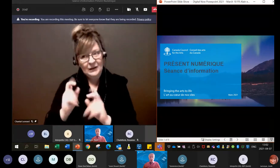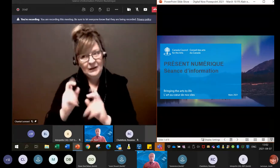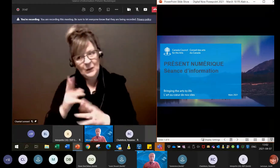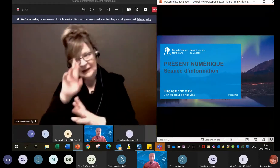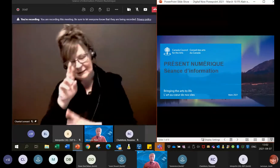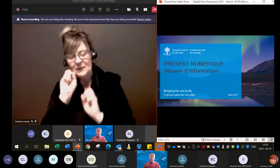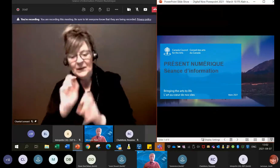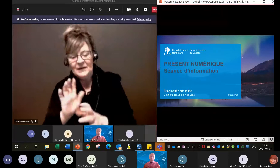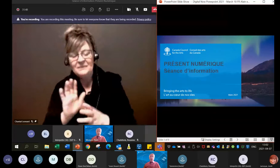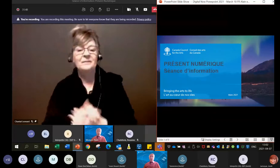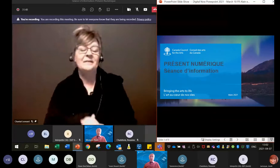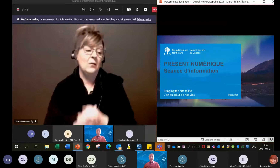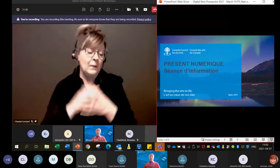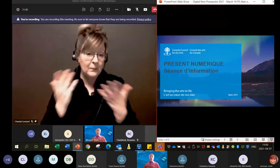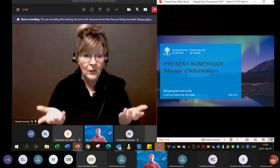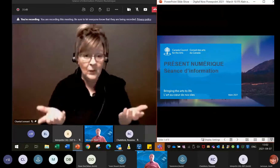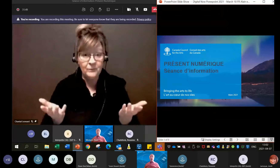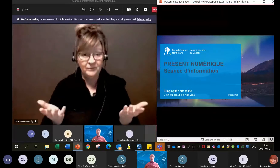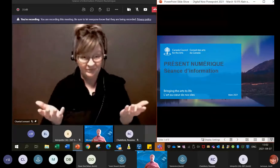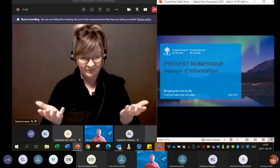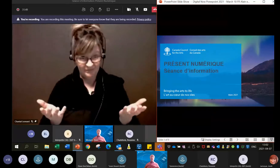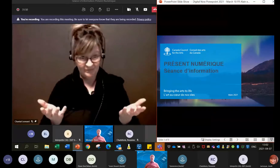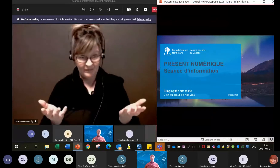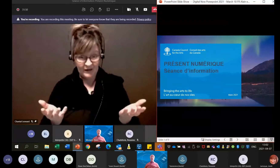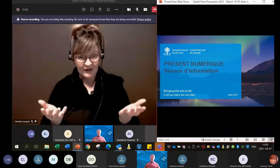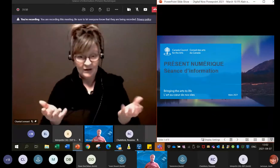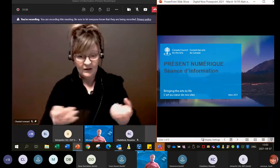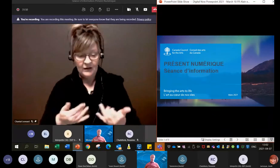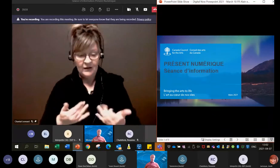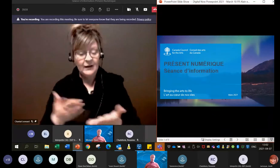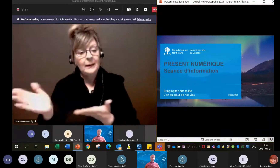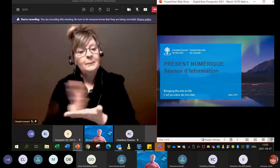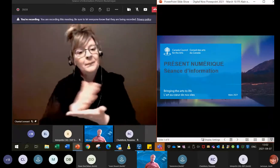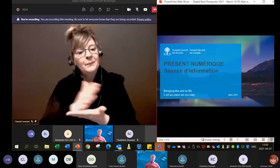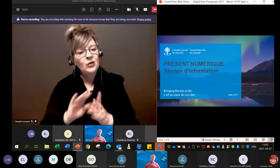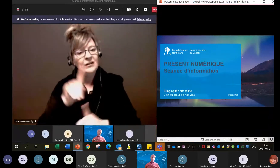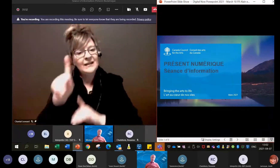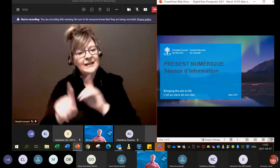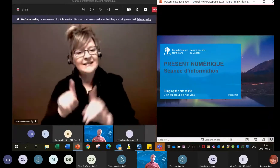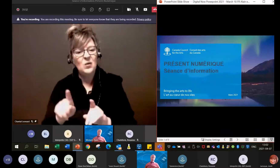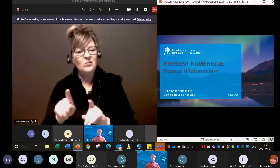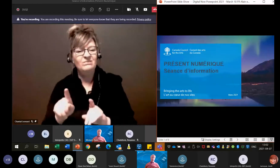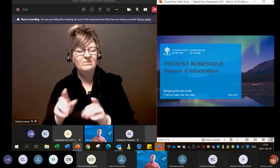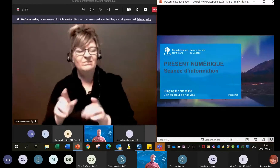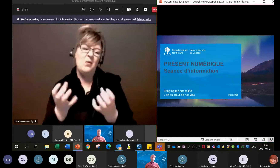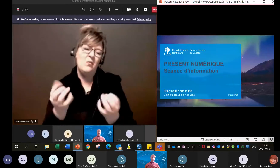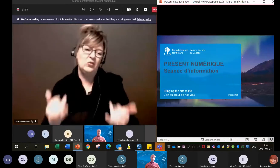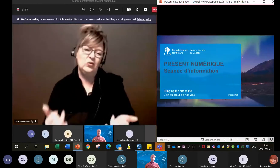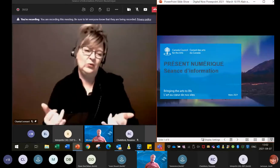malheureusement pas la capacité d’avoir une période de questions